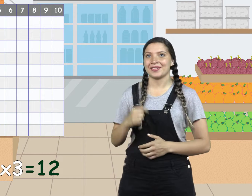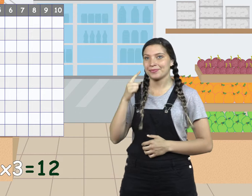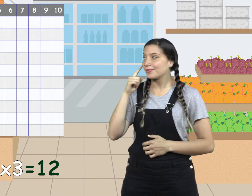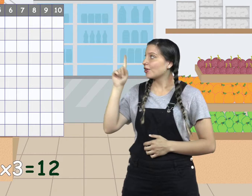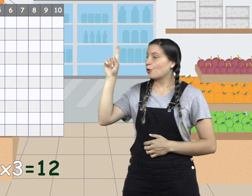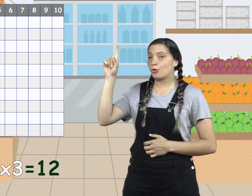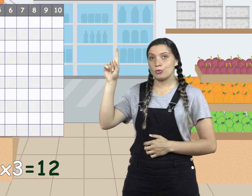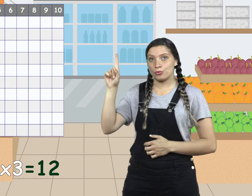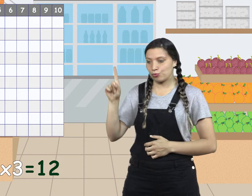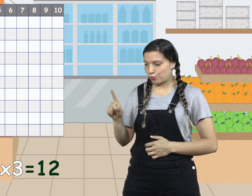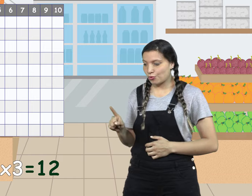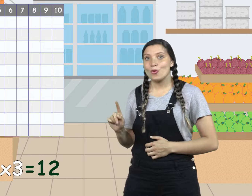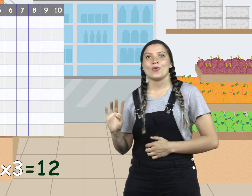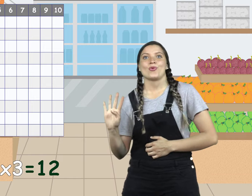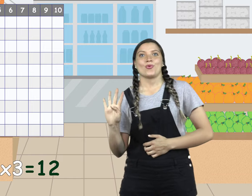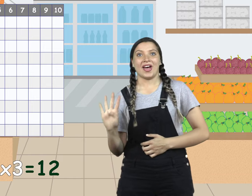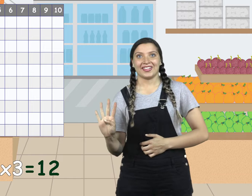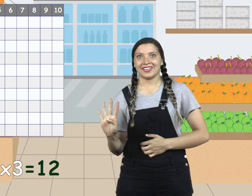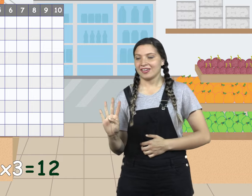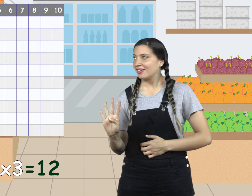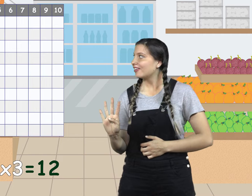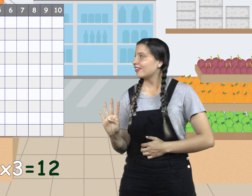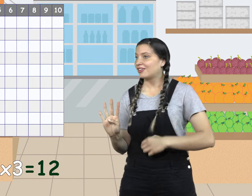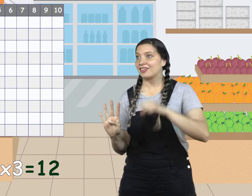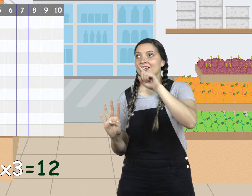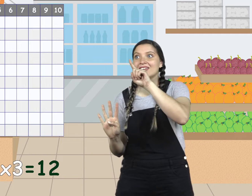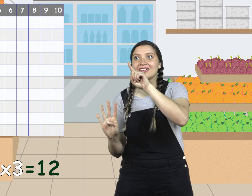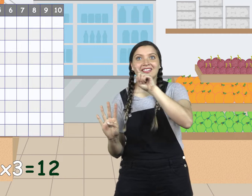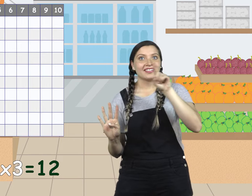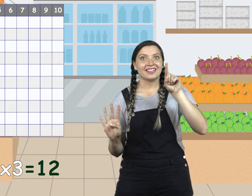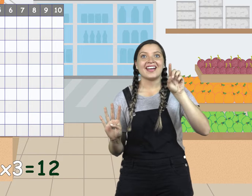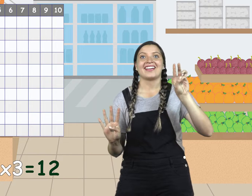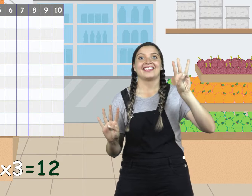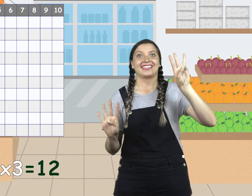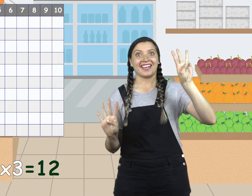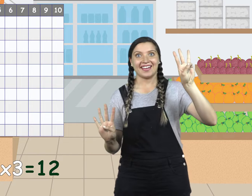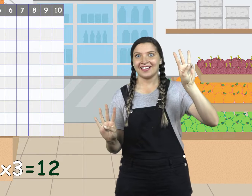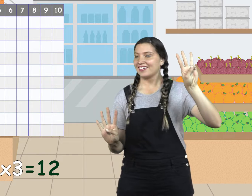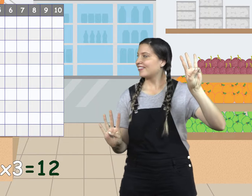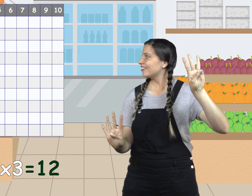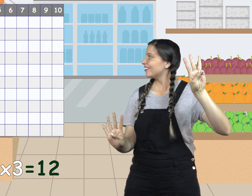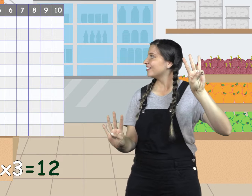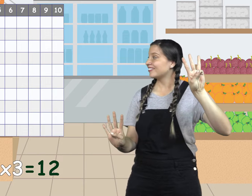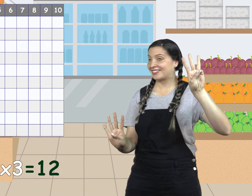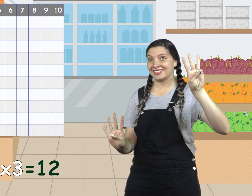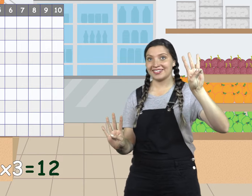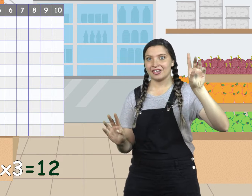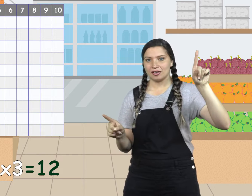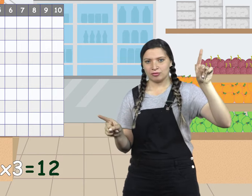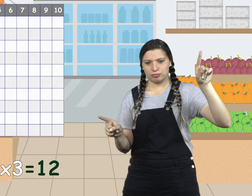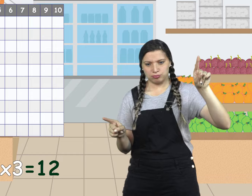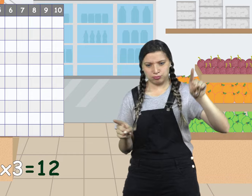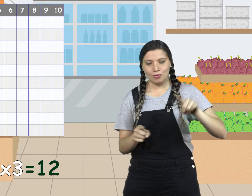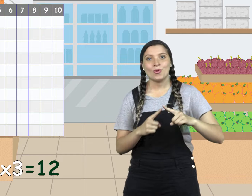Miren, se tiene cuatro que corresponde a las filas, además de tres columnas; la intersección entre las filas y las columnas es la multiplicación: